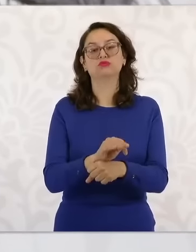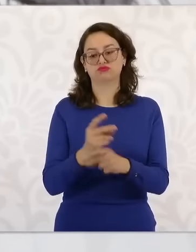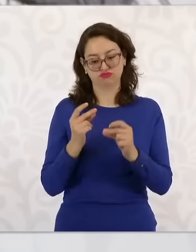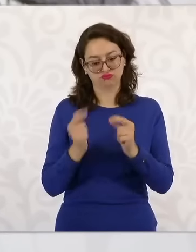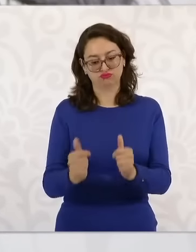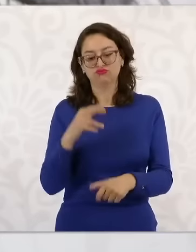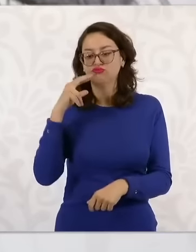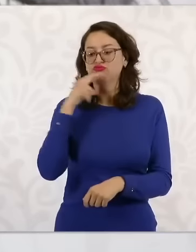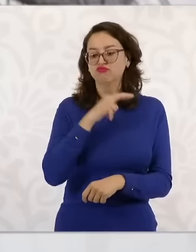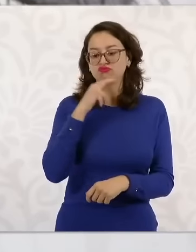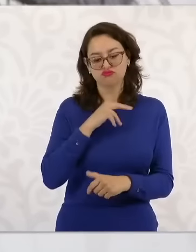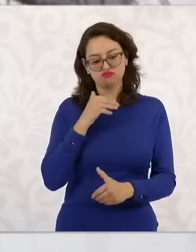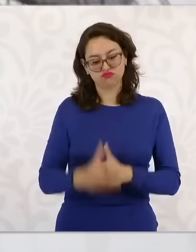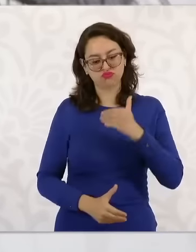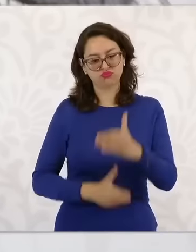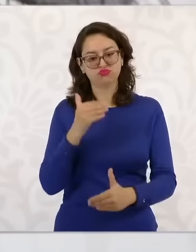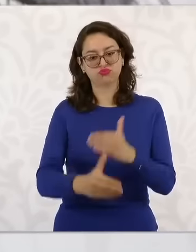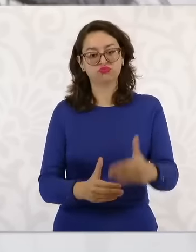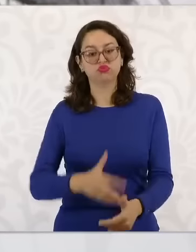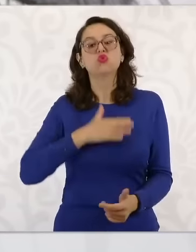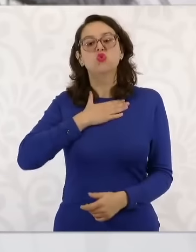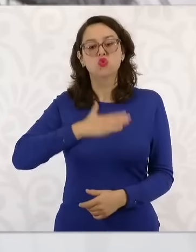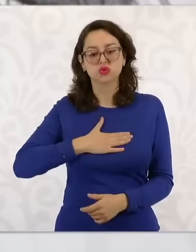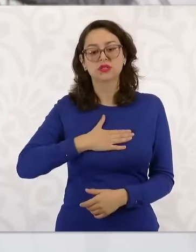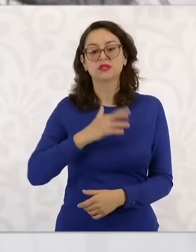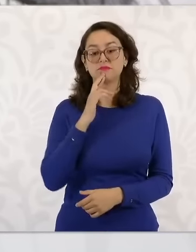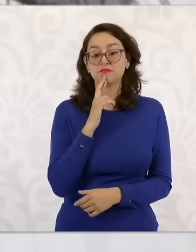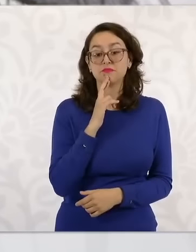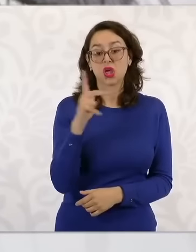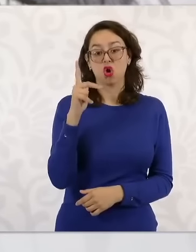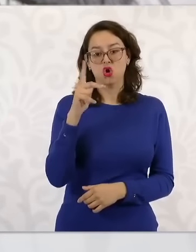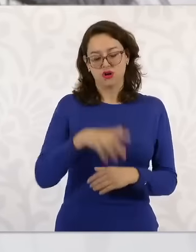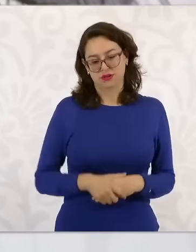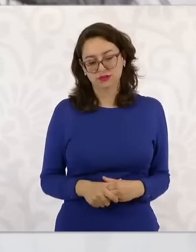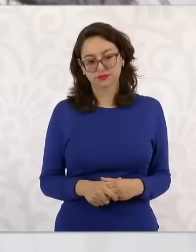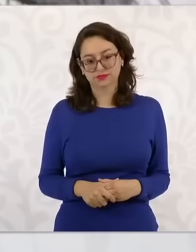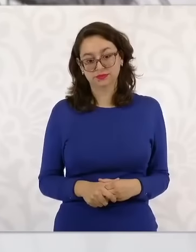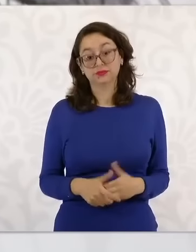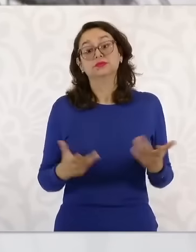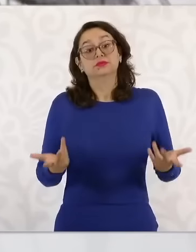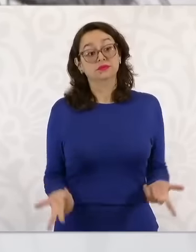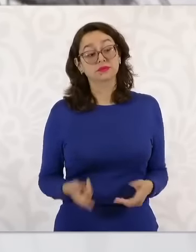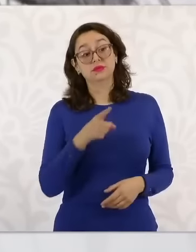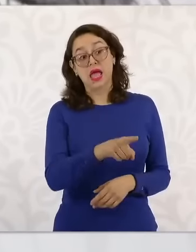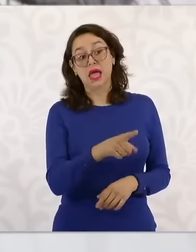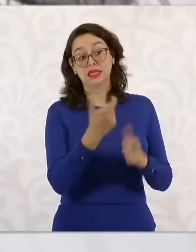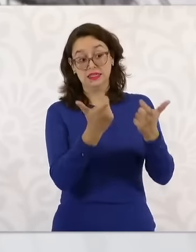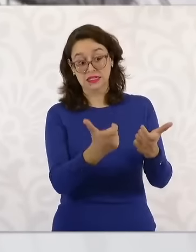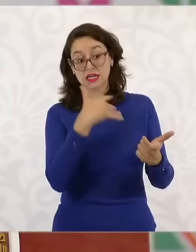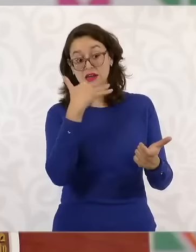reforma a la ley de amparo. A a los lavadores de dinero. Pues eso sí no hay suspensión.